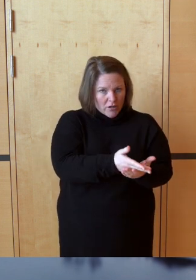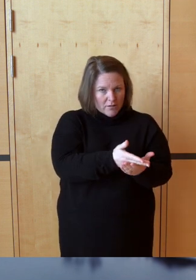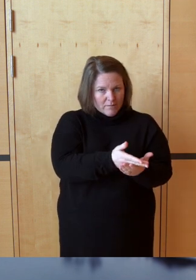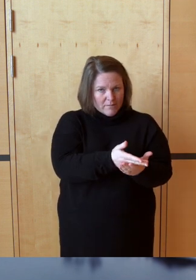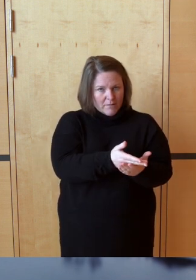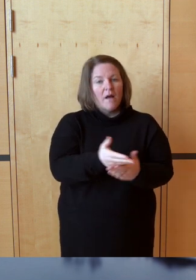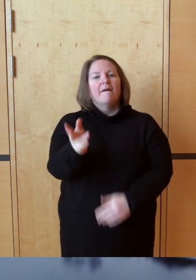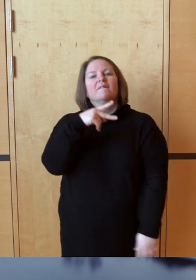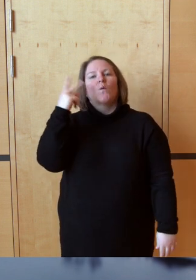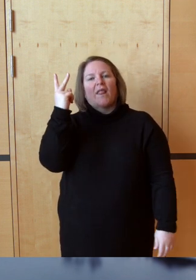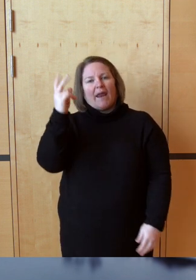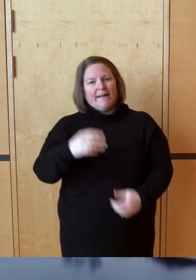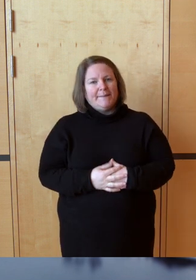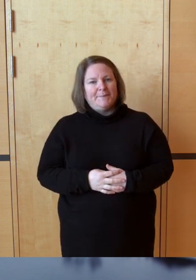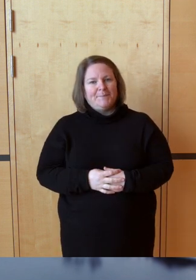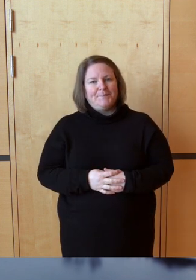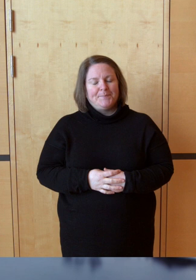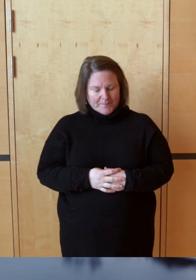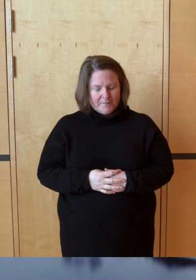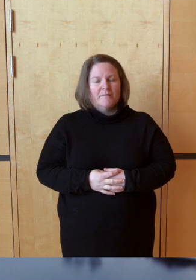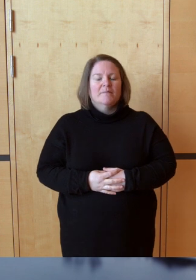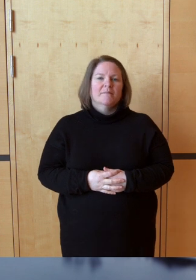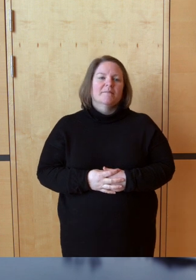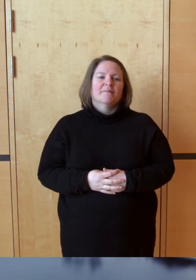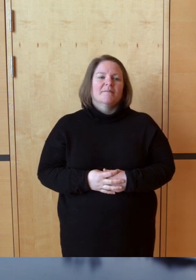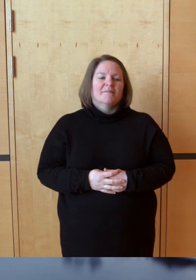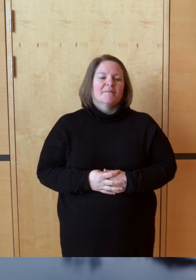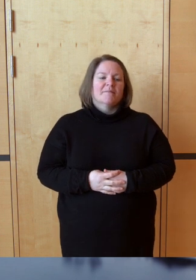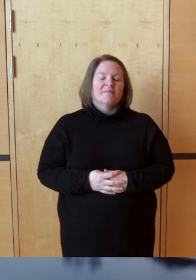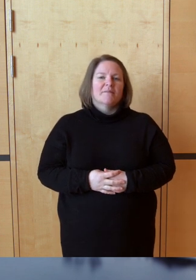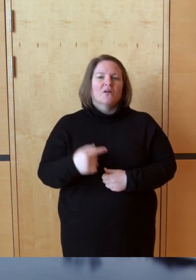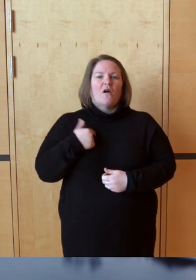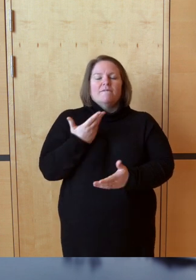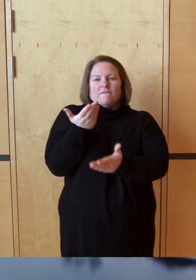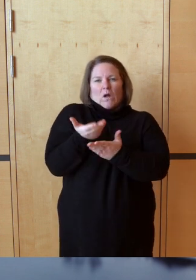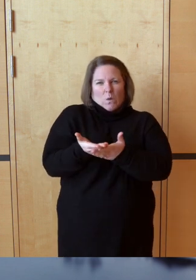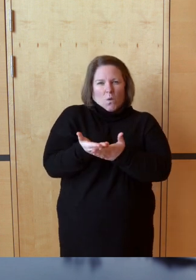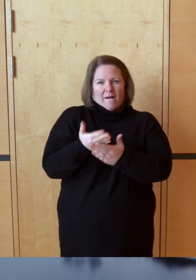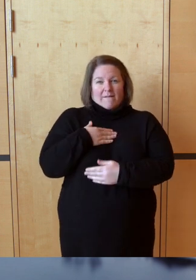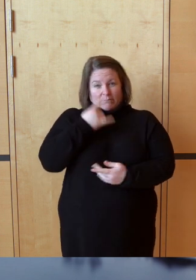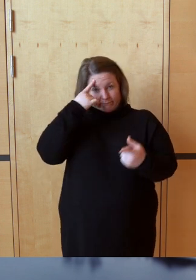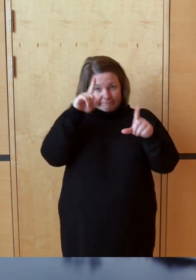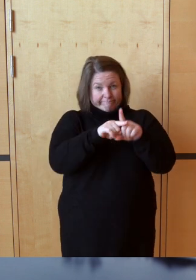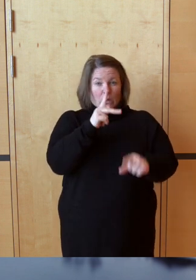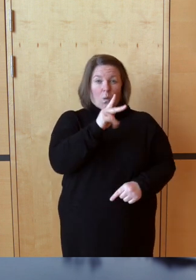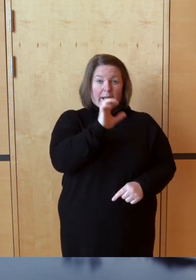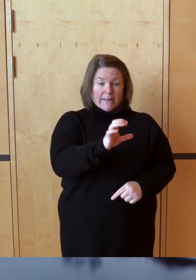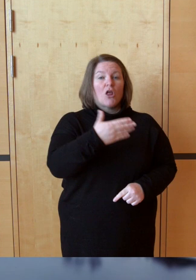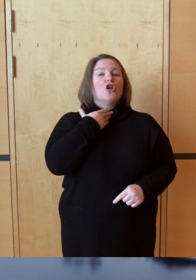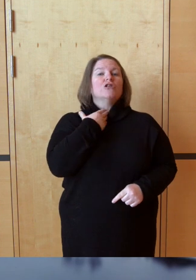Noteriet och ska verkställas Då föreslår jag att de som vill bifalla kommunstyrelsens förslag röstar jag